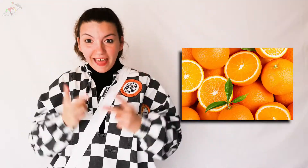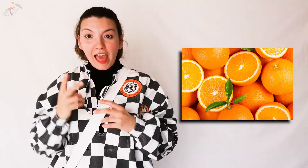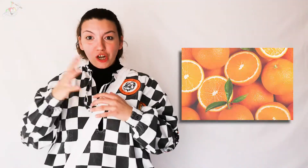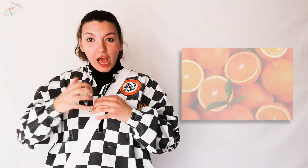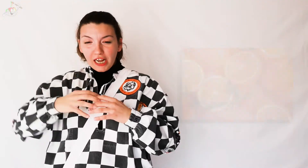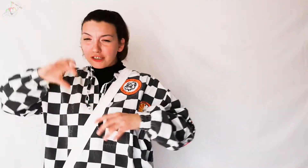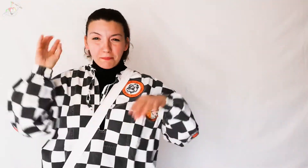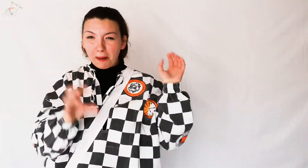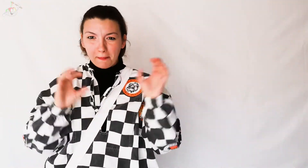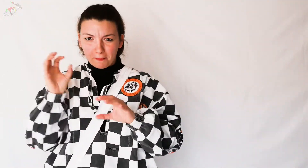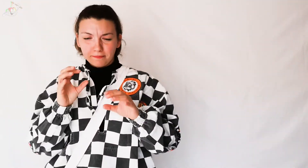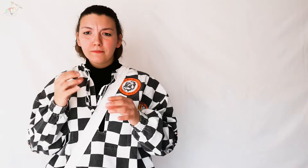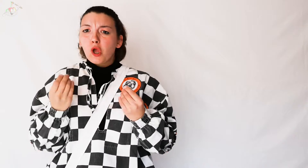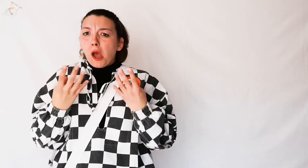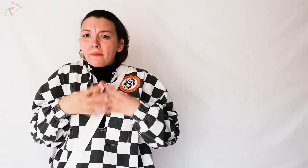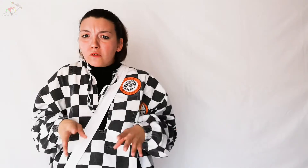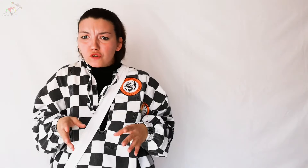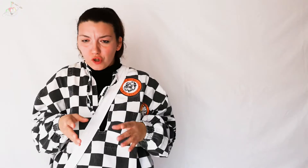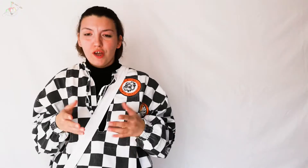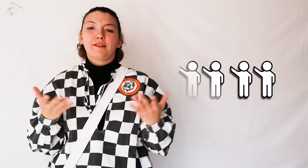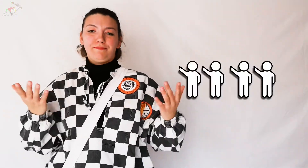Tirano vere arance. Come funziona?